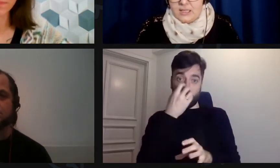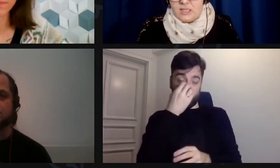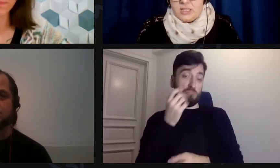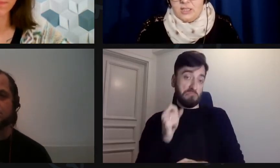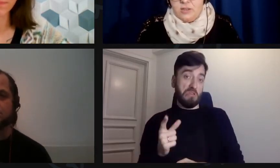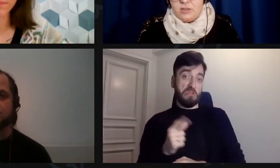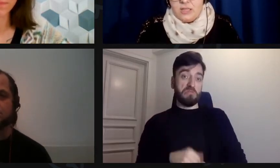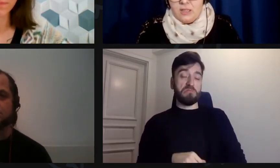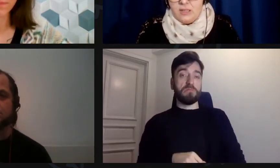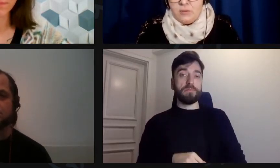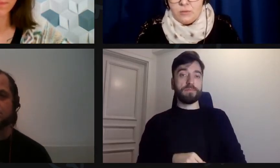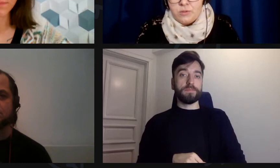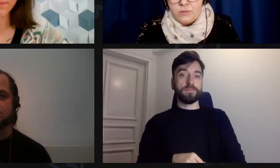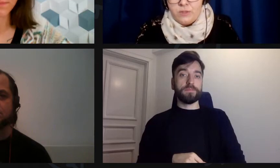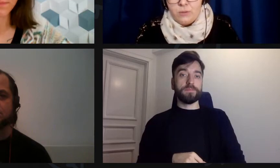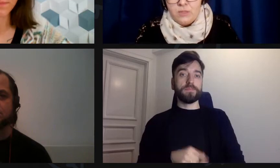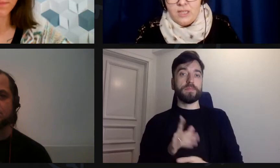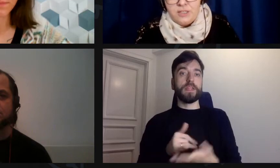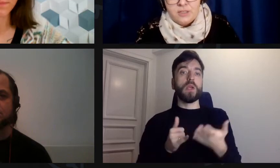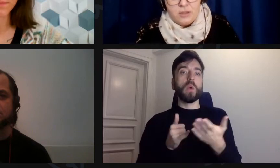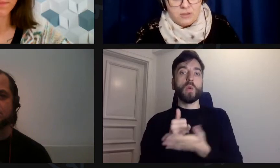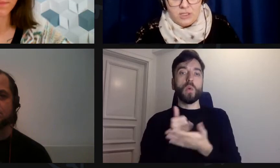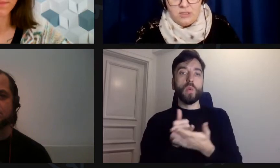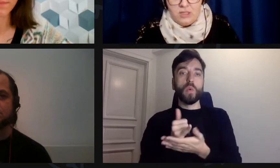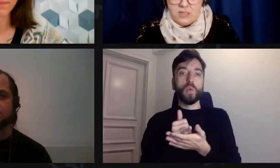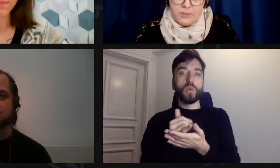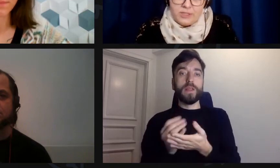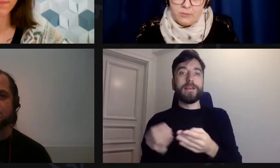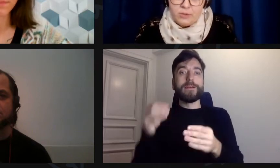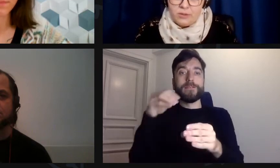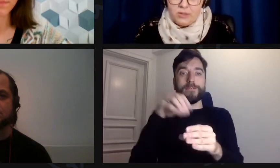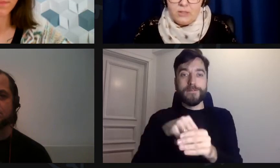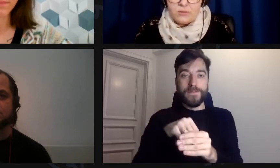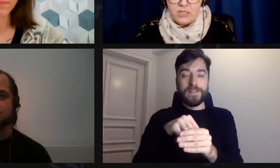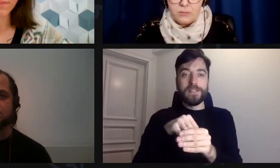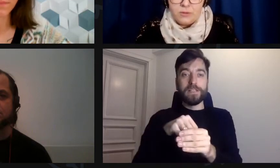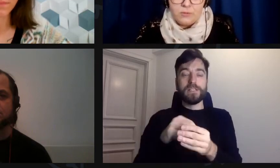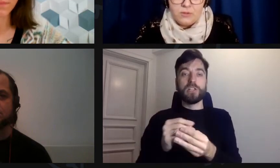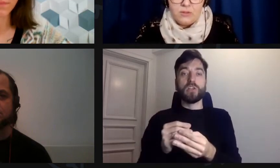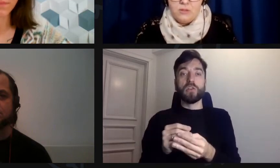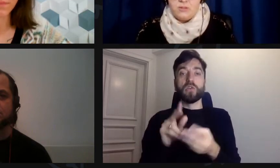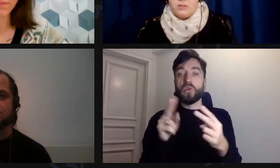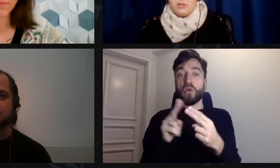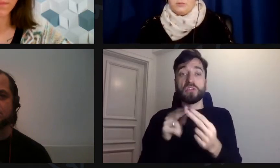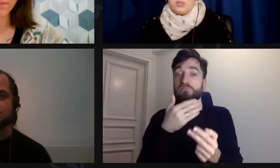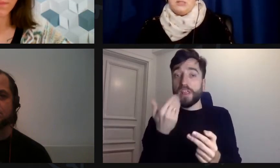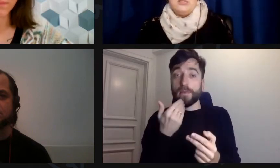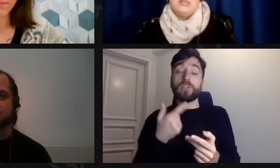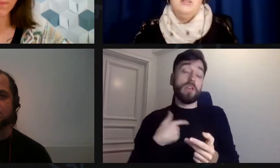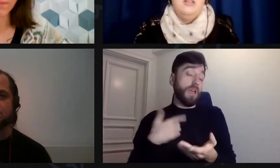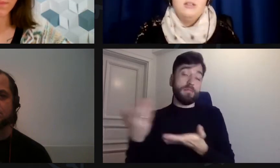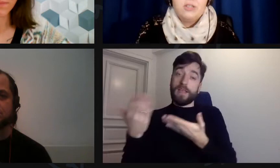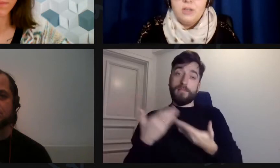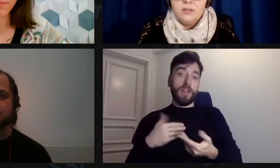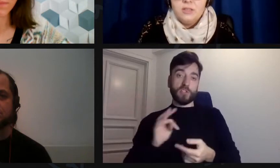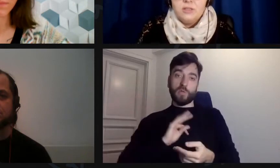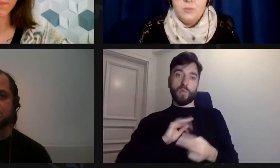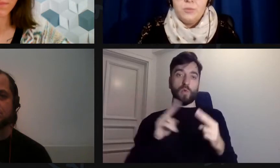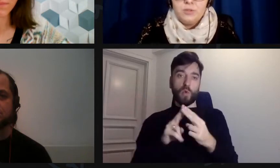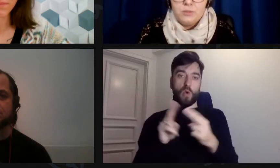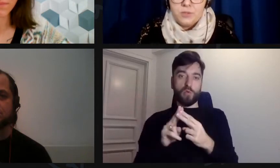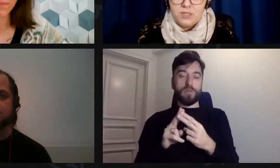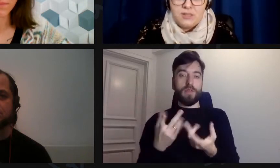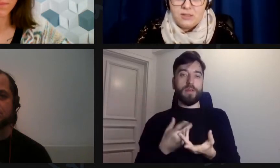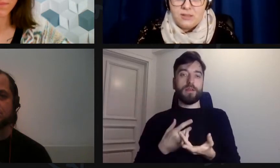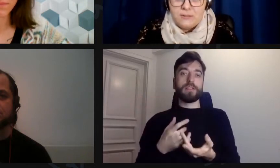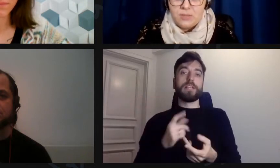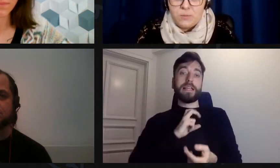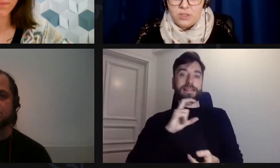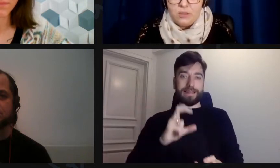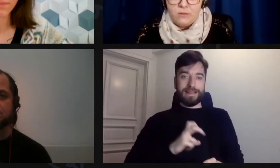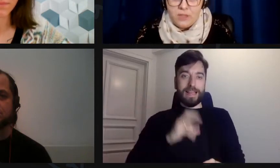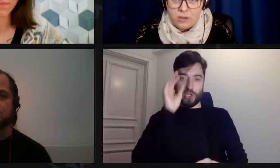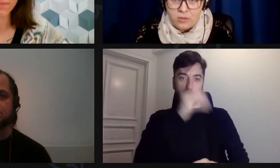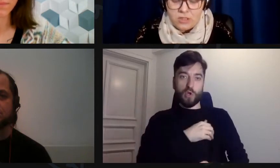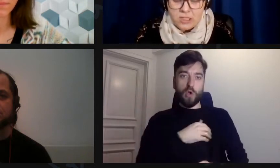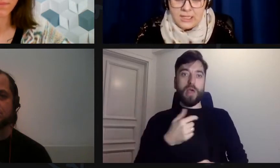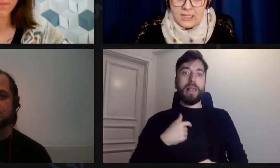Jeżeli do takich kursów nie udaje się dotrzeć to ja zapraszam do kontaktu ze mną czy przez sekretariat szkolny czy bezpośrednią wiadomość,